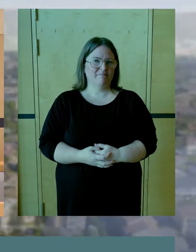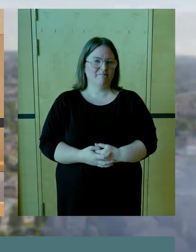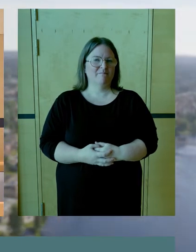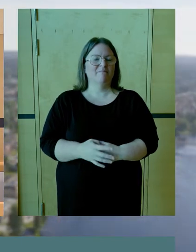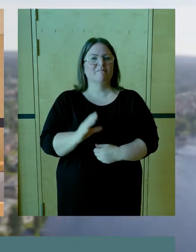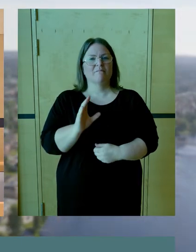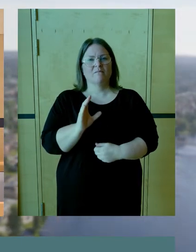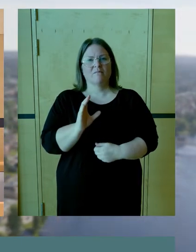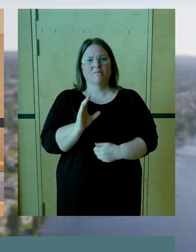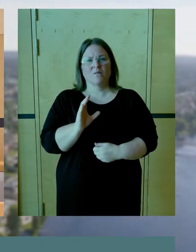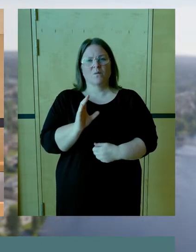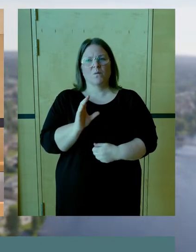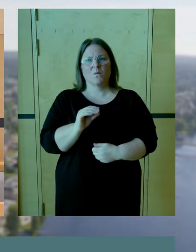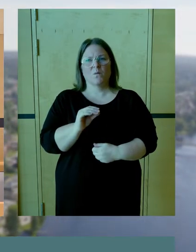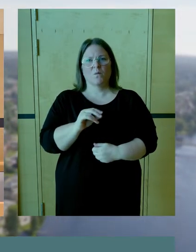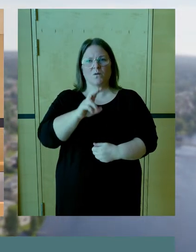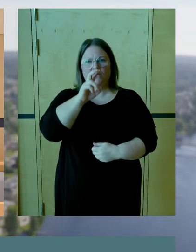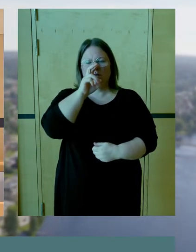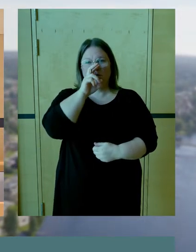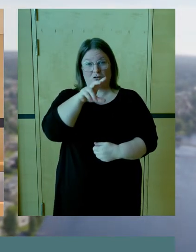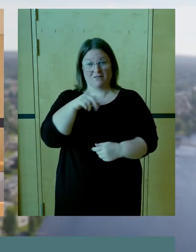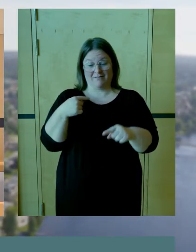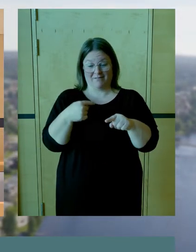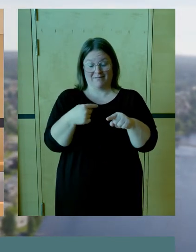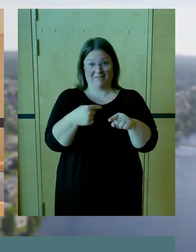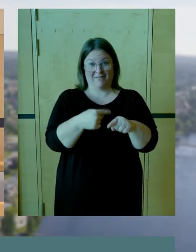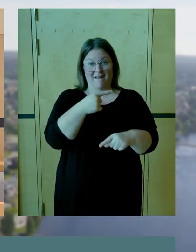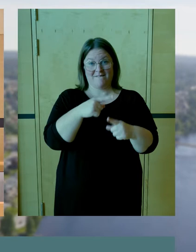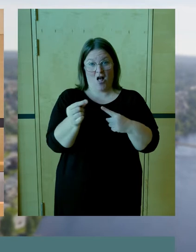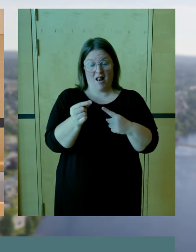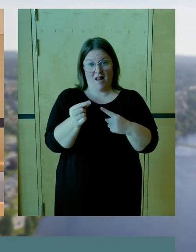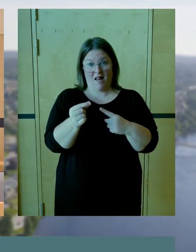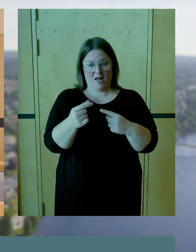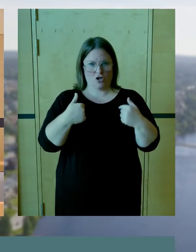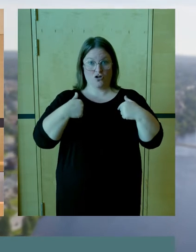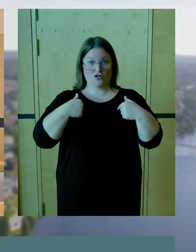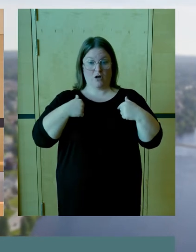Det märks att valet är på gång och Det märks även för mig jag kände också naturligtvis